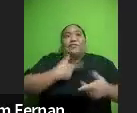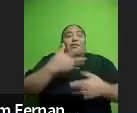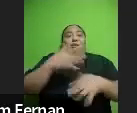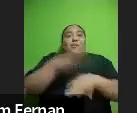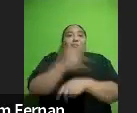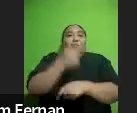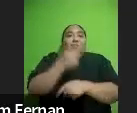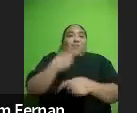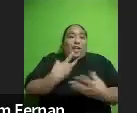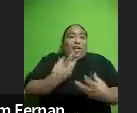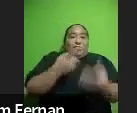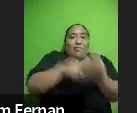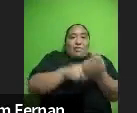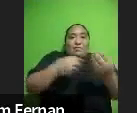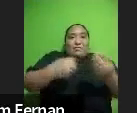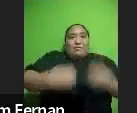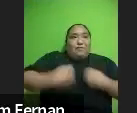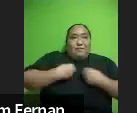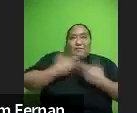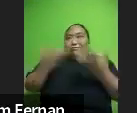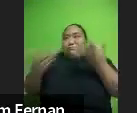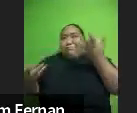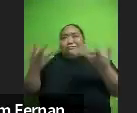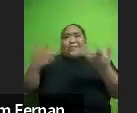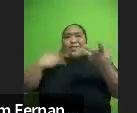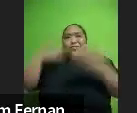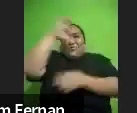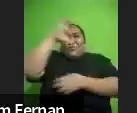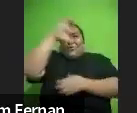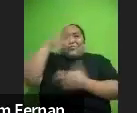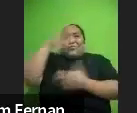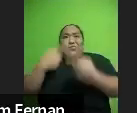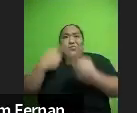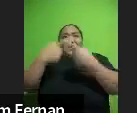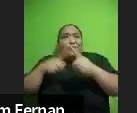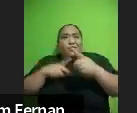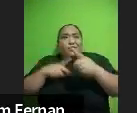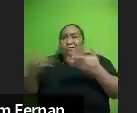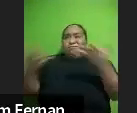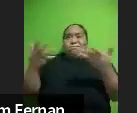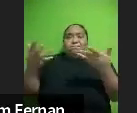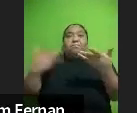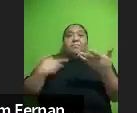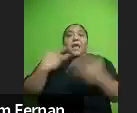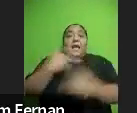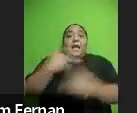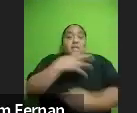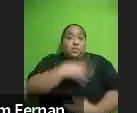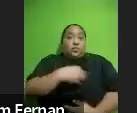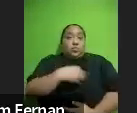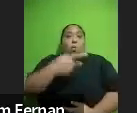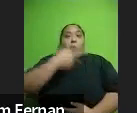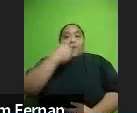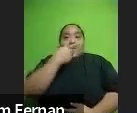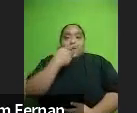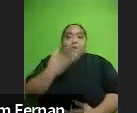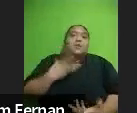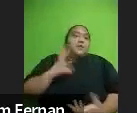Vulnerable al no oeste. Al estar viviendo no o al estar viviendo como 2 2 culturas y 2 lenguas y estas personas también son